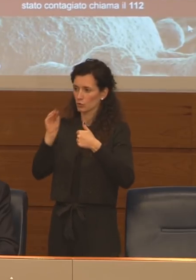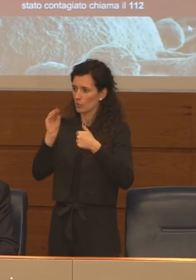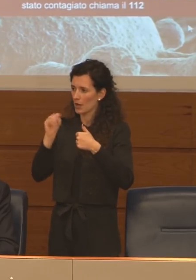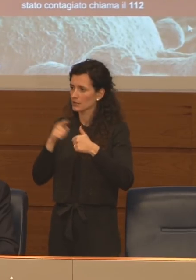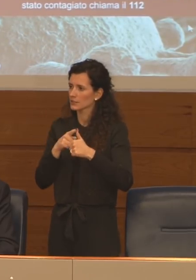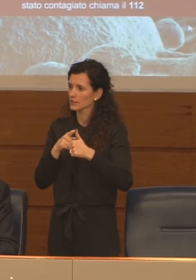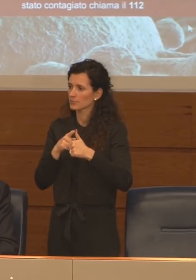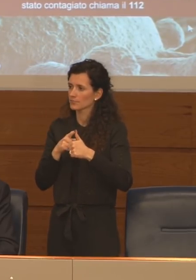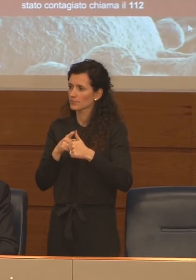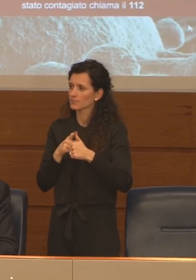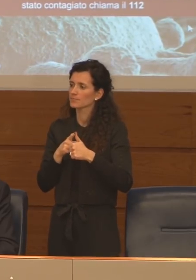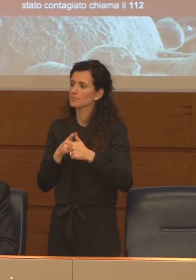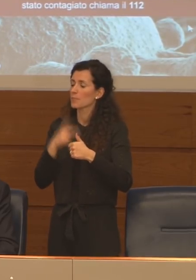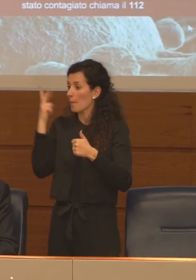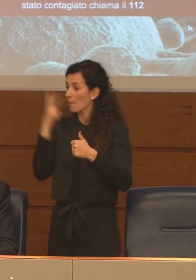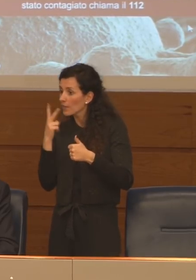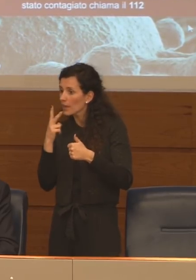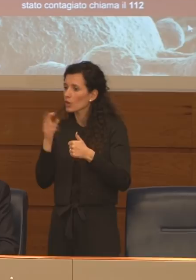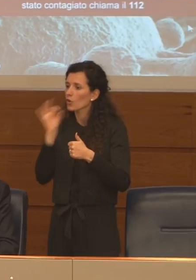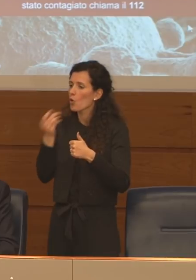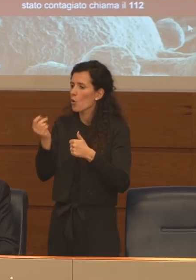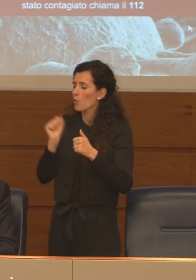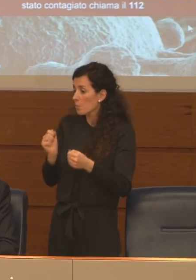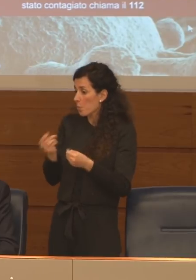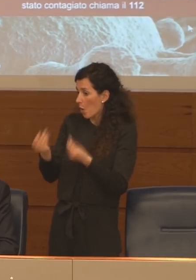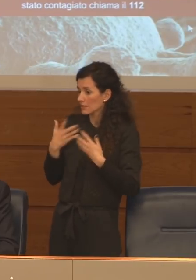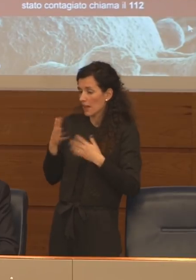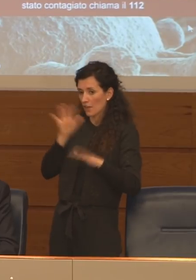così? Ci potete dare indicazioni a riguardo? La seconda